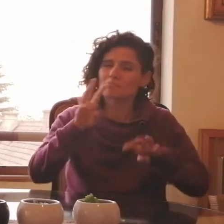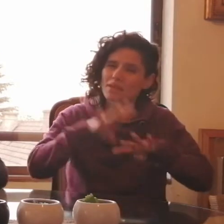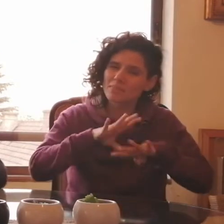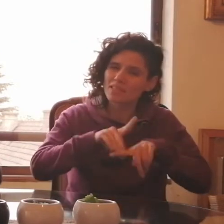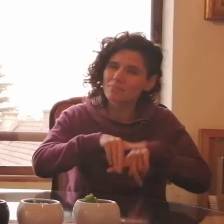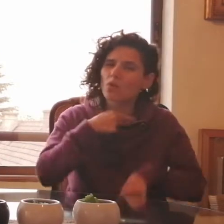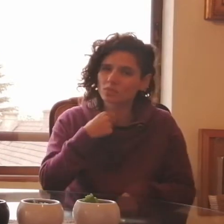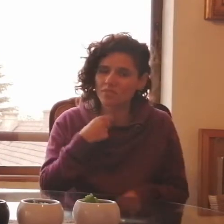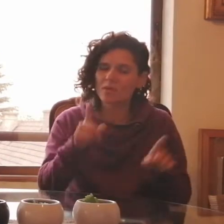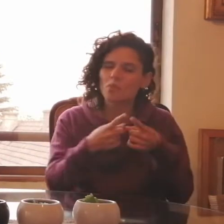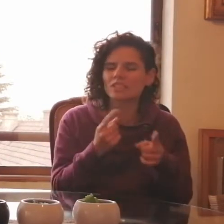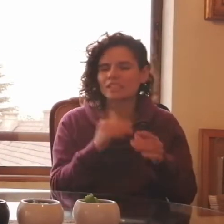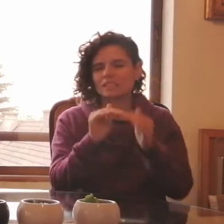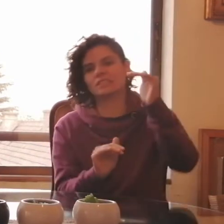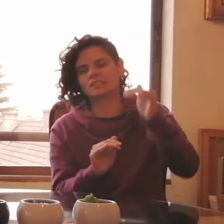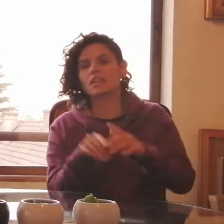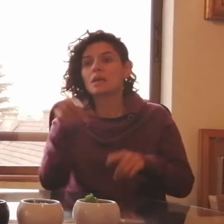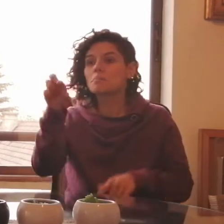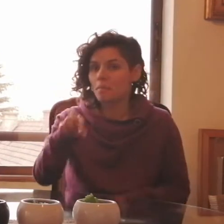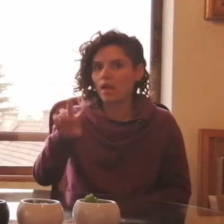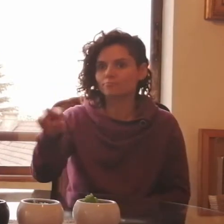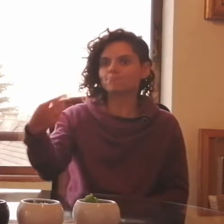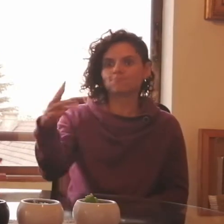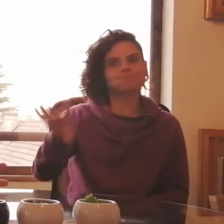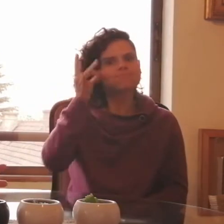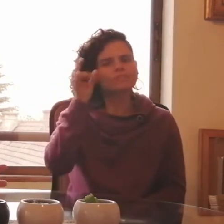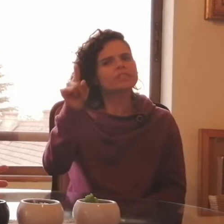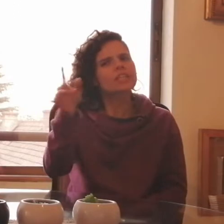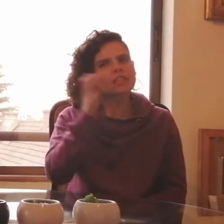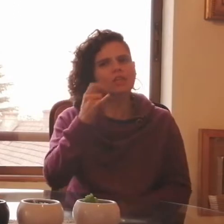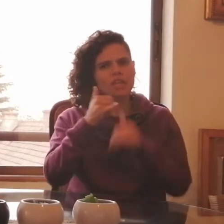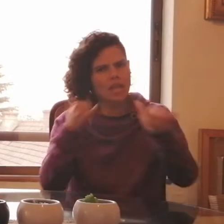Entonces eso lo vió mi padre y dijo pero porque no estudias Ingeniería y la música es